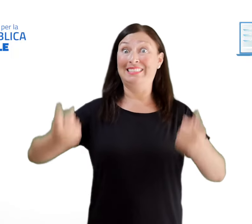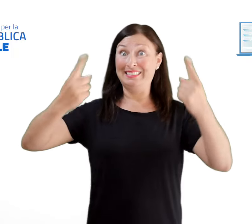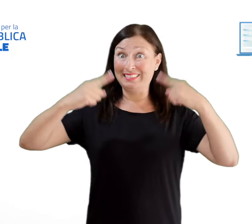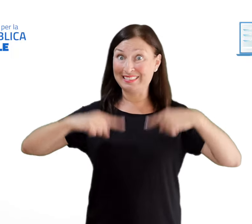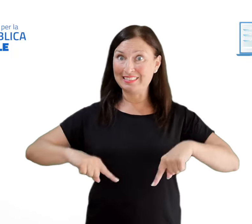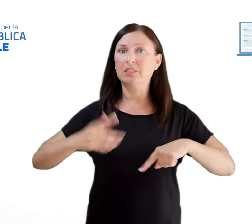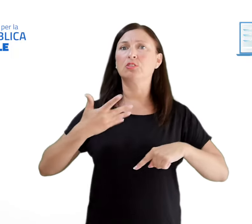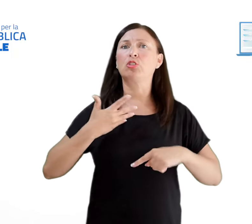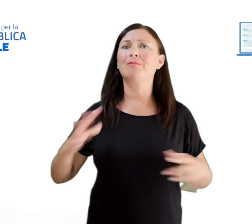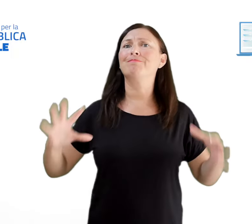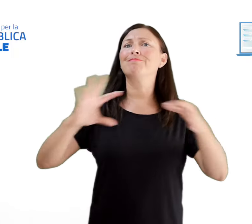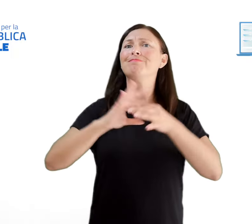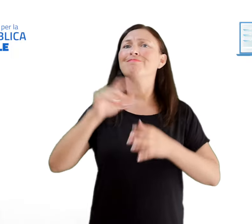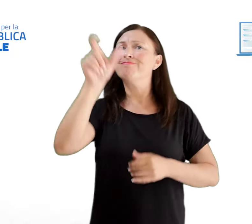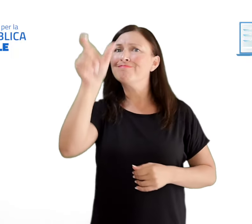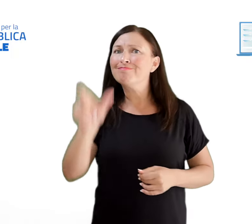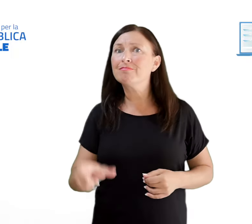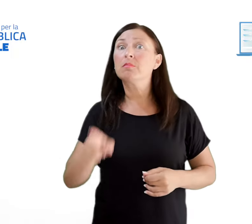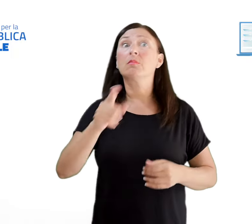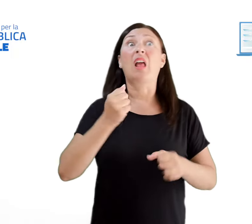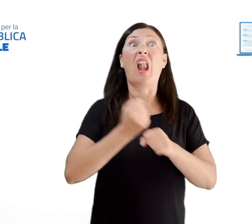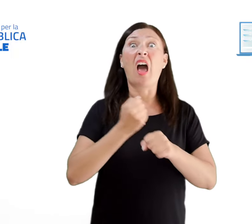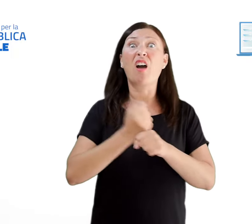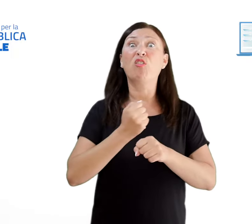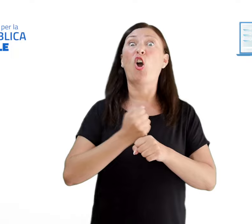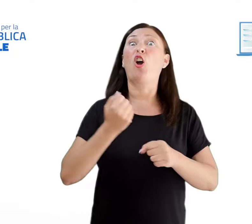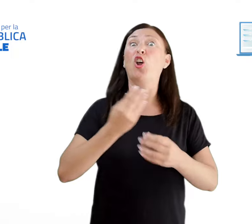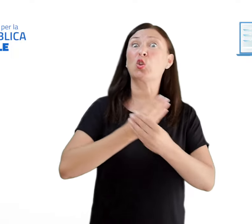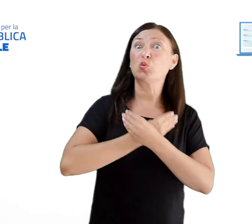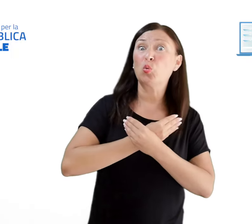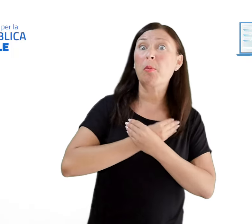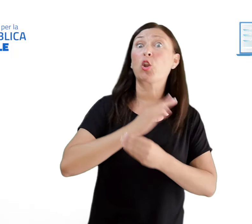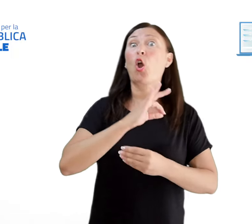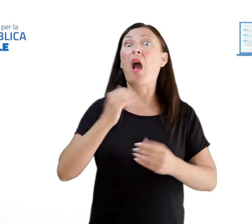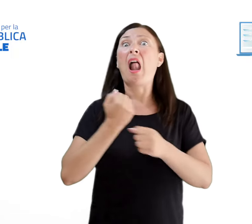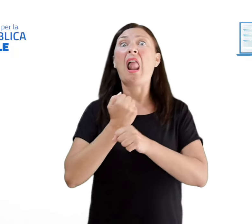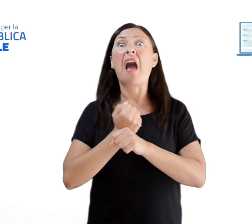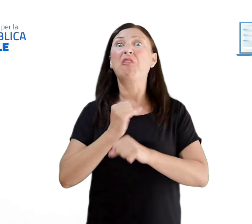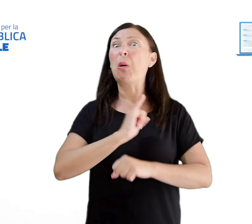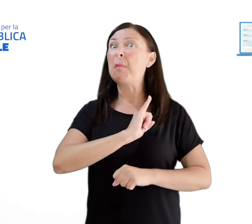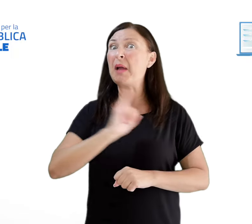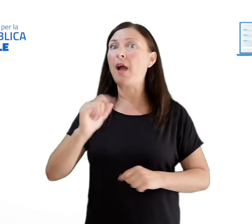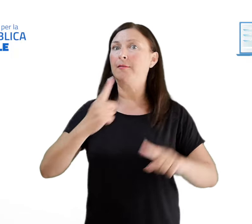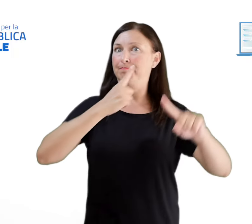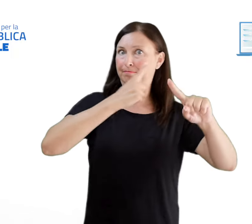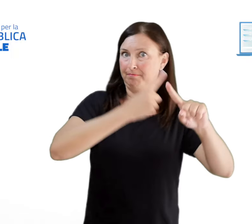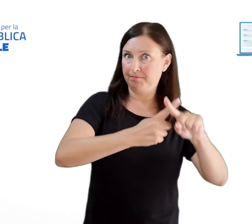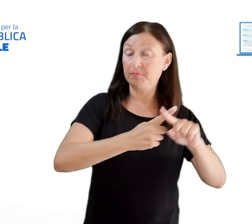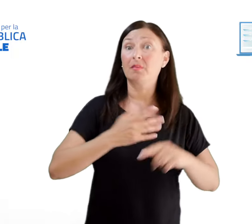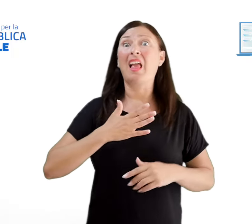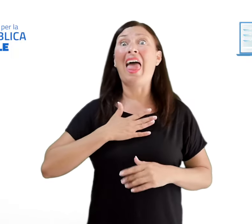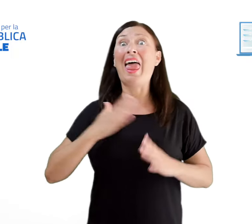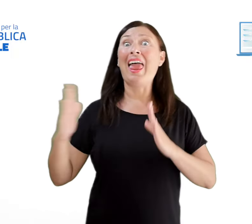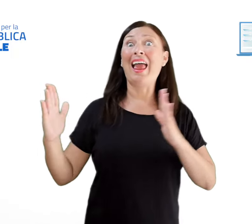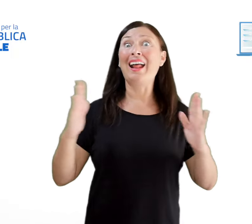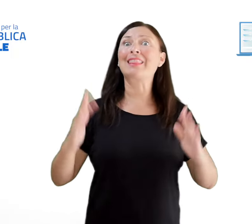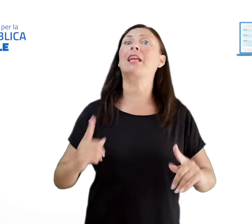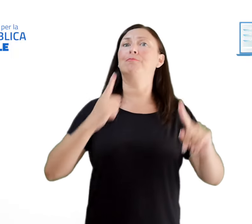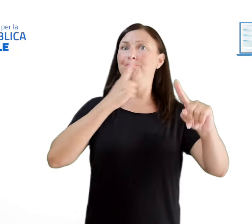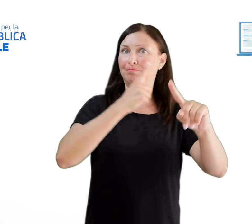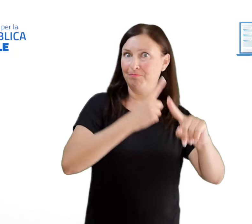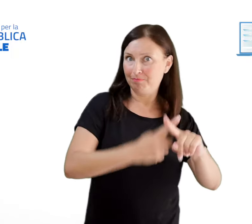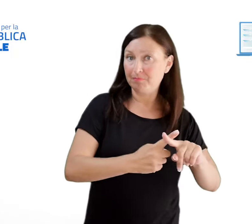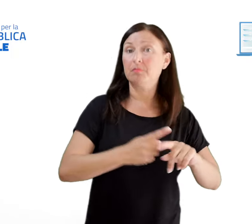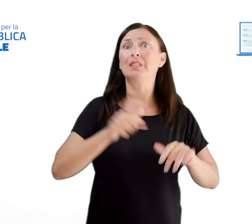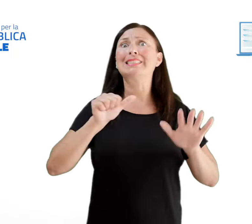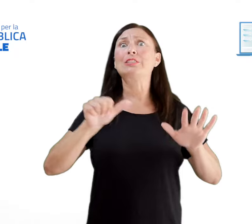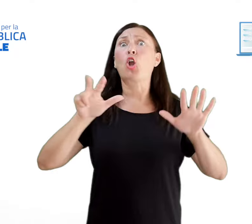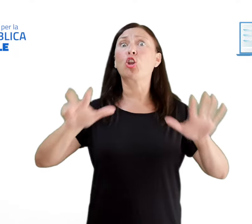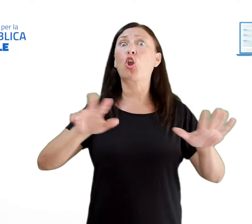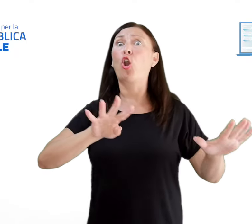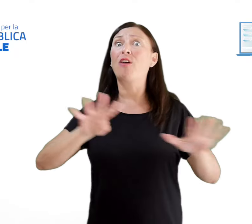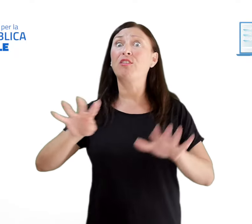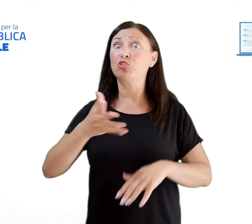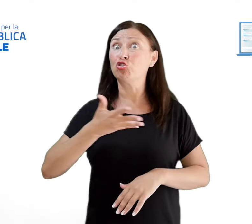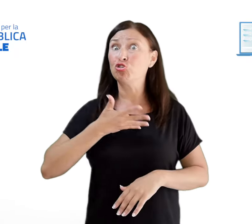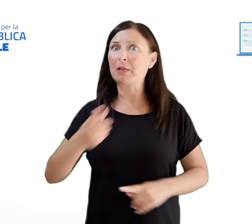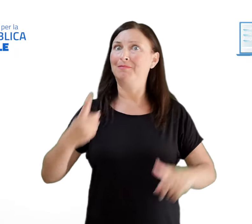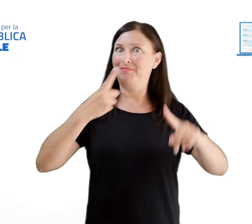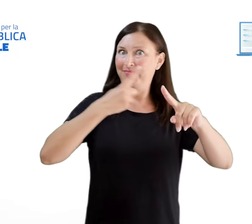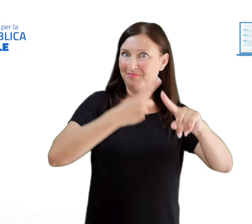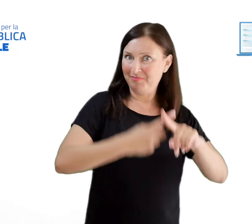sotto ci sono le opzioni se hai lavorato, se sei disoccupato e sei possessore della legge 68/99